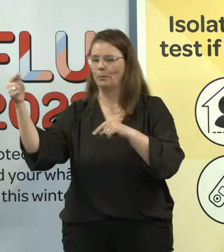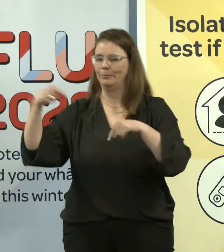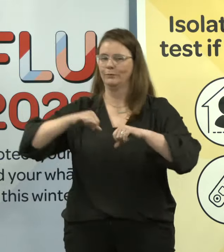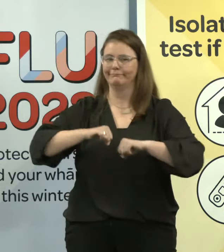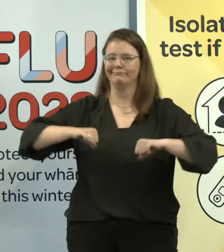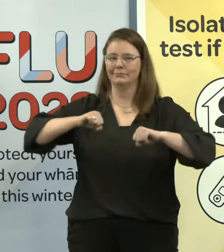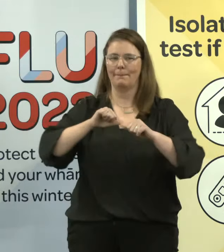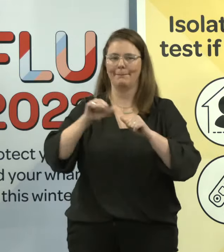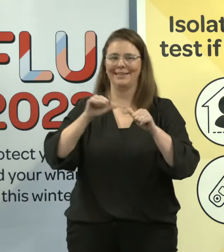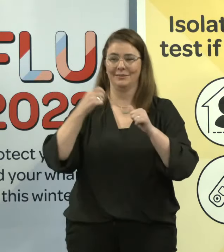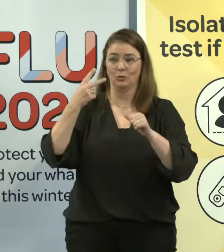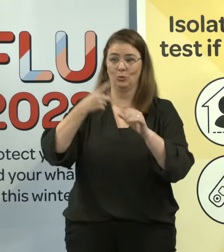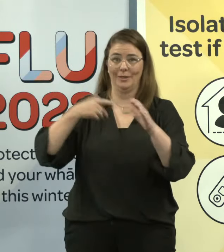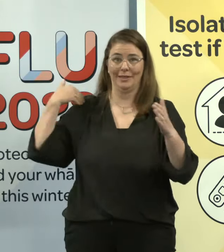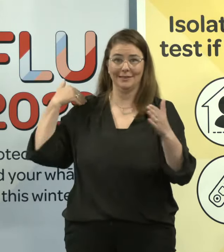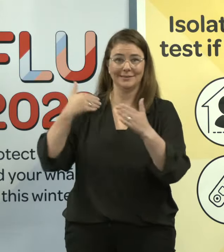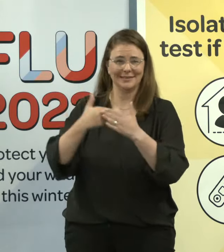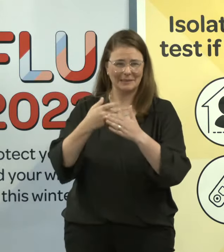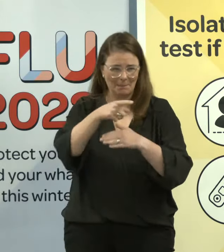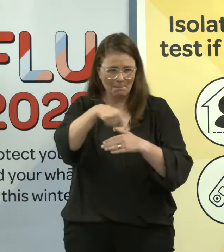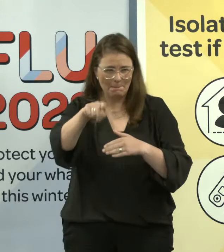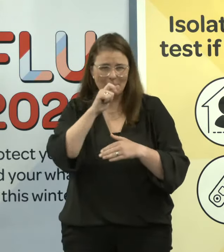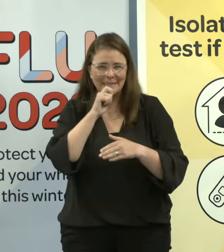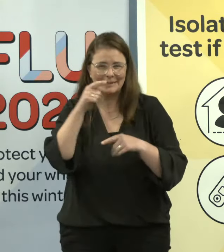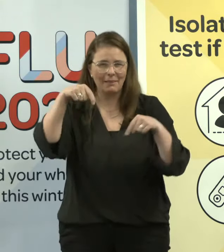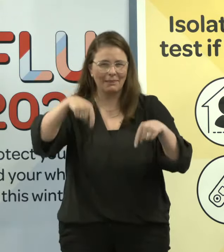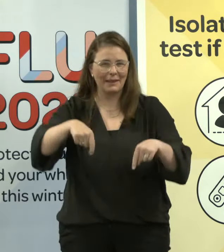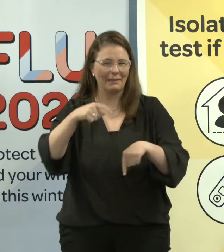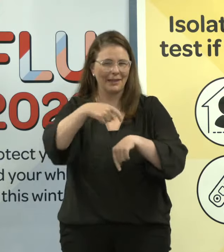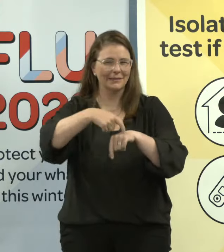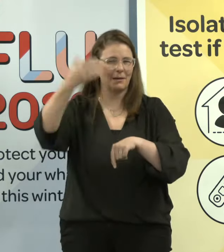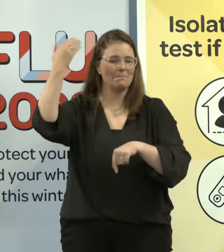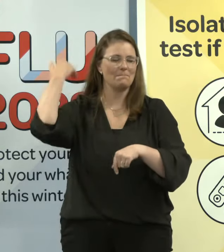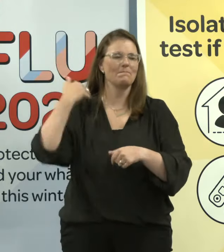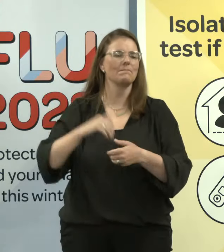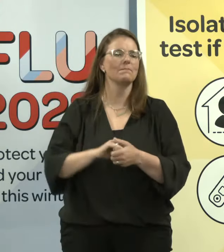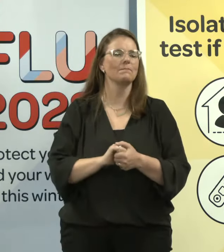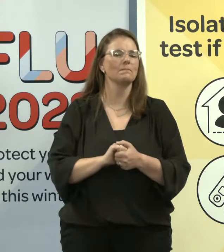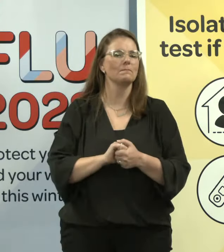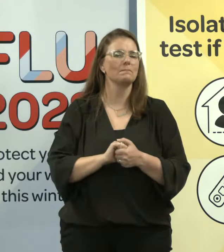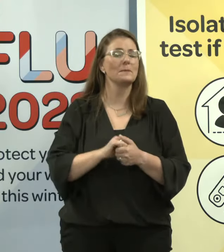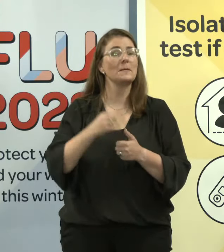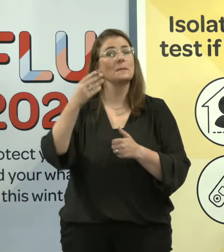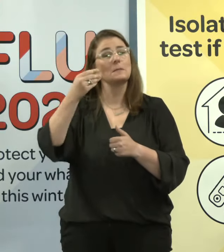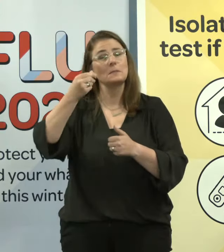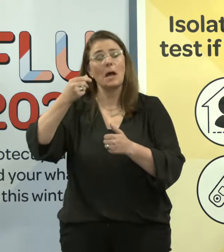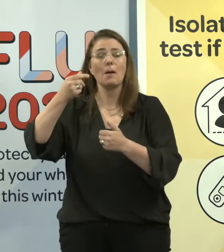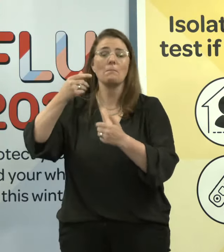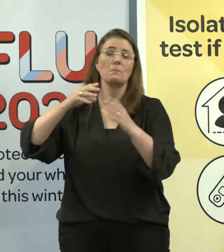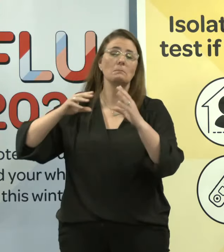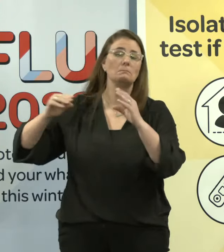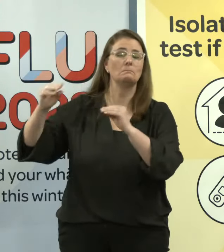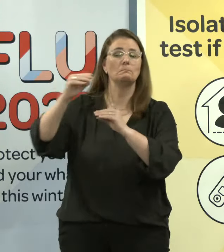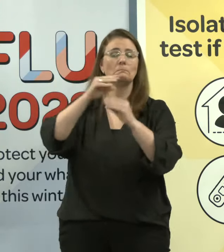whakaaro ko te tu tuatahi i mahia e matou he ruma iti rawa atu me nga kairipoata i kiki